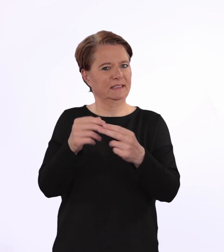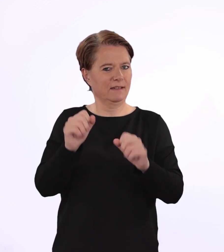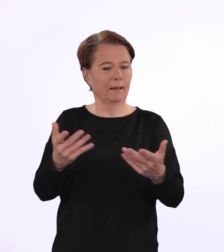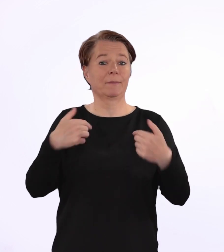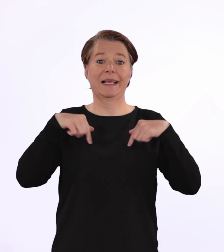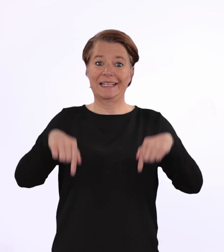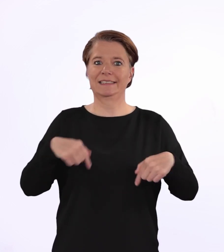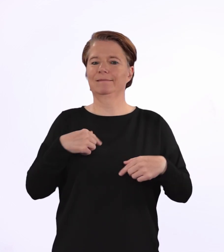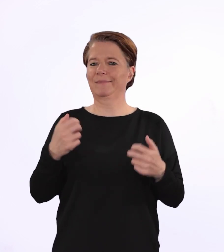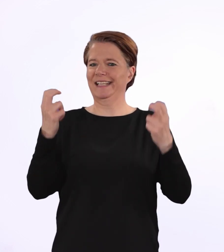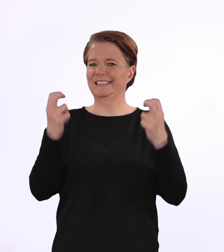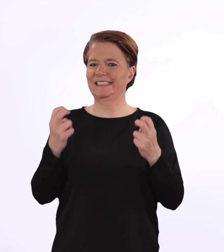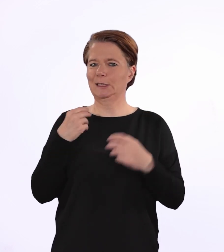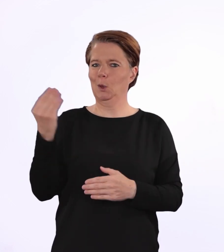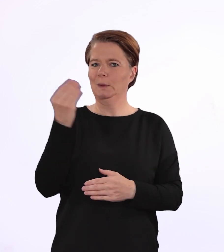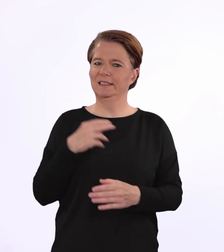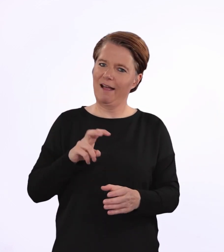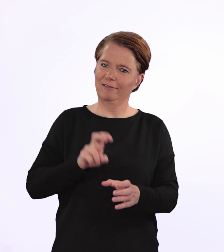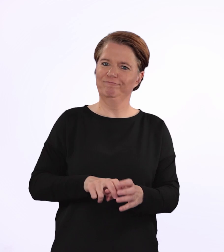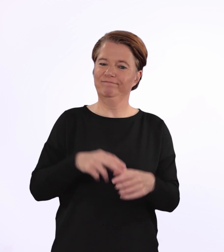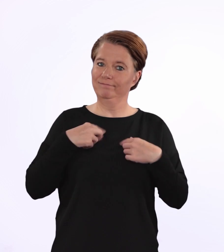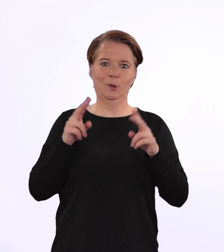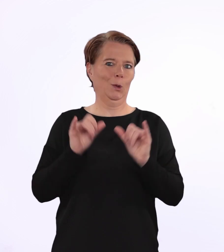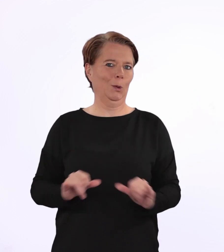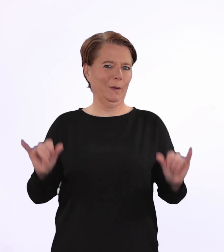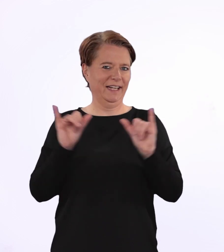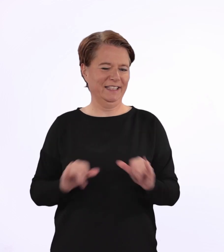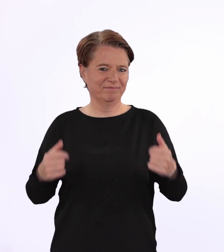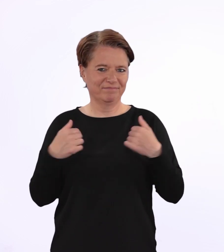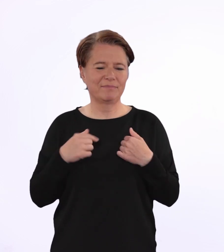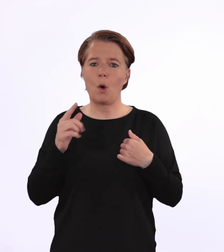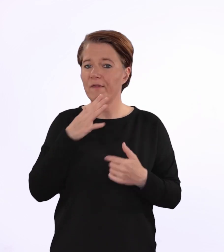Und jetzt bin ich glückliche Residenz-Künstlerin.